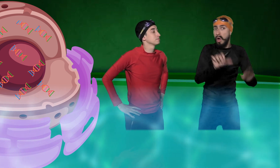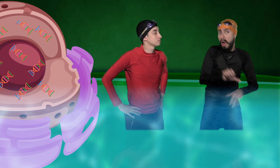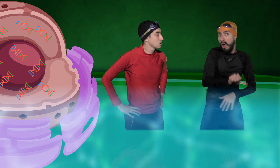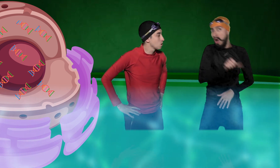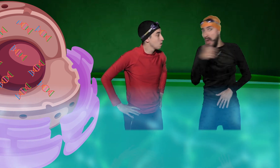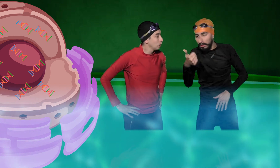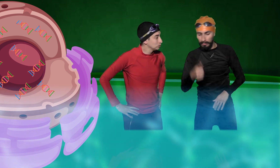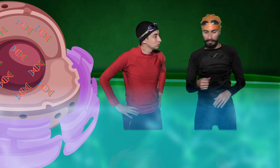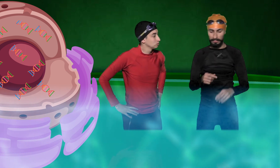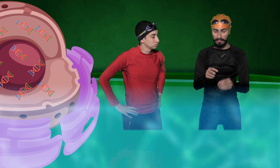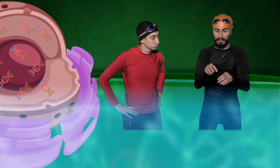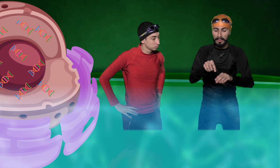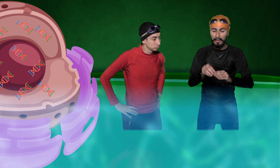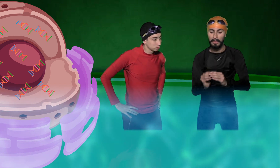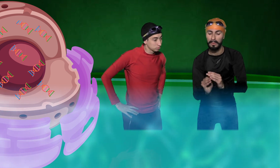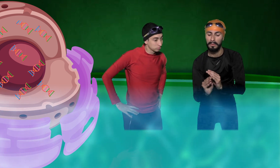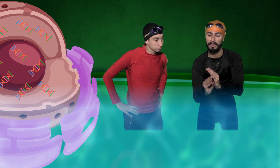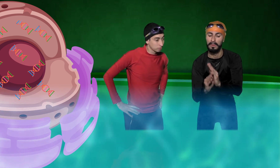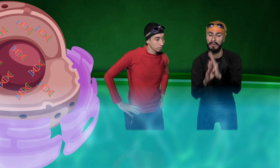Y esto sucede con otras clases de plantas, por ejemplo,